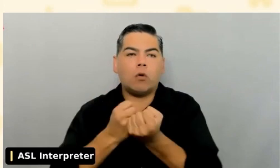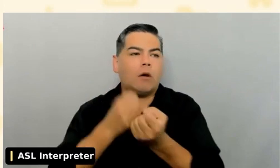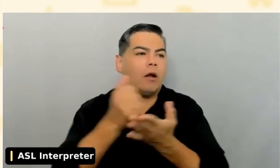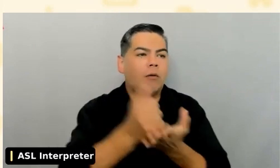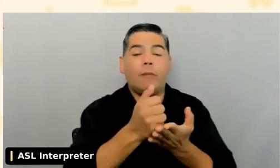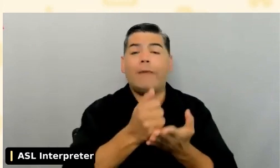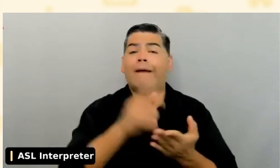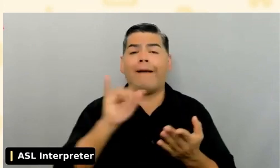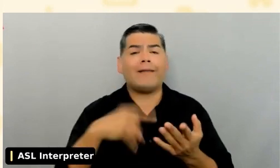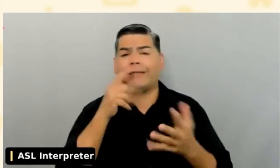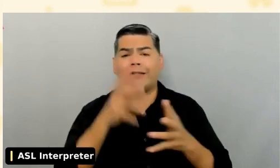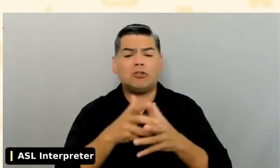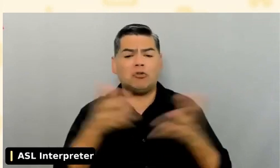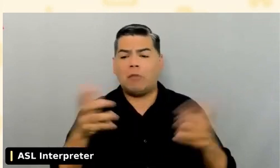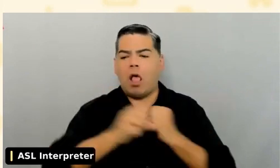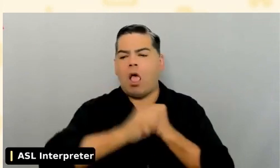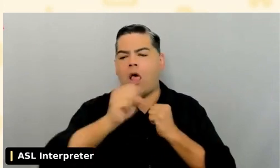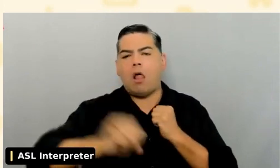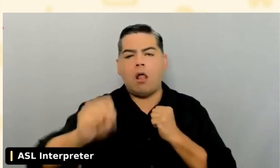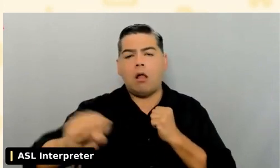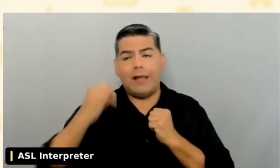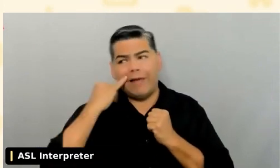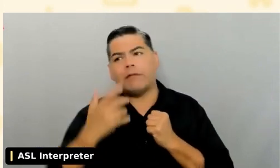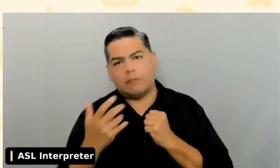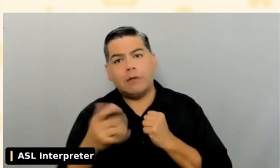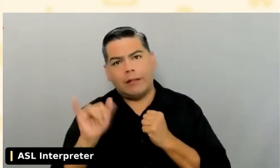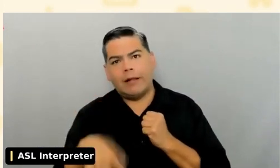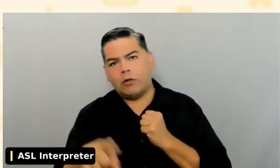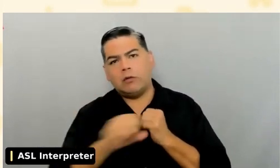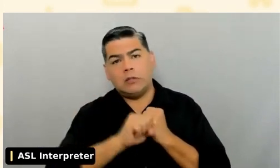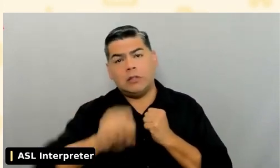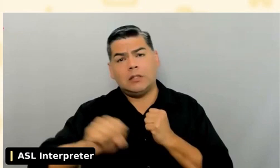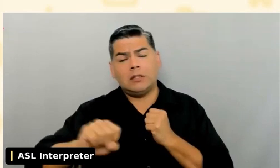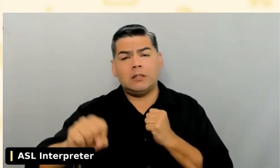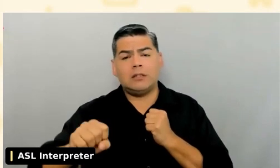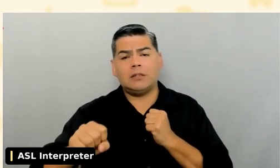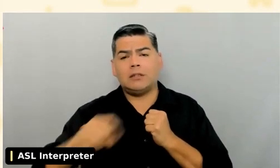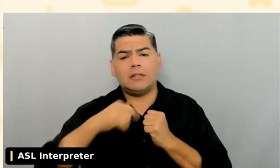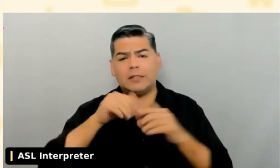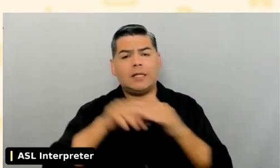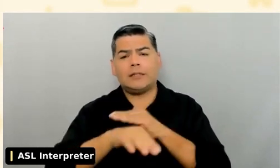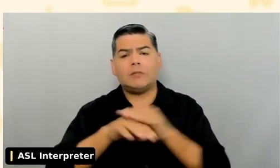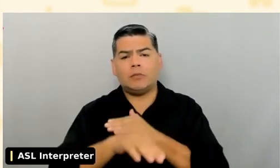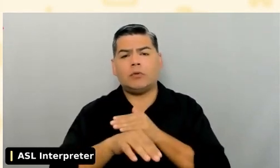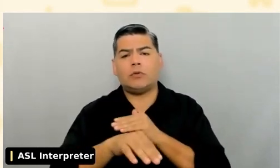Y eso no lleva mucho tiempo. Si te lleva mucho tiempo hacer esa parte, no es accesible. Eso siempre es un buen consejo.